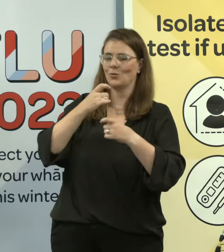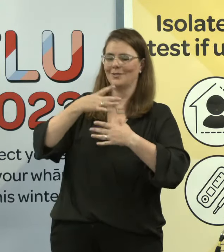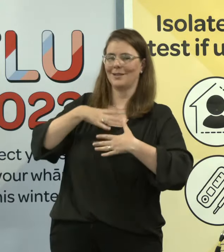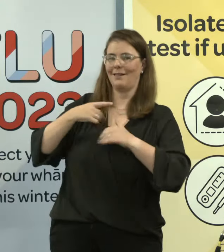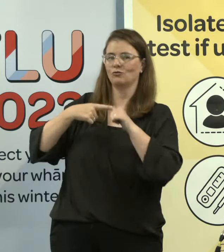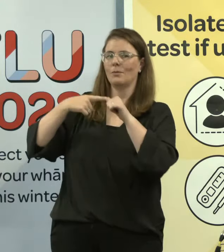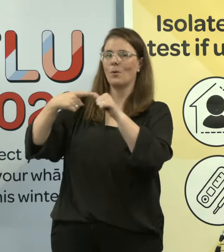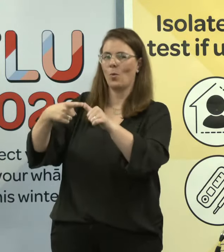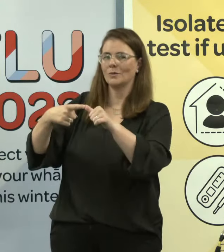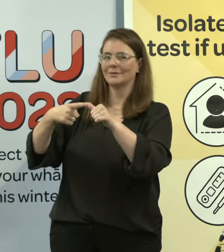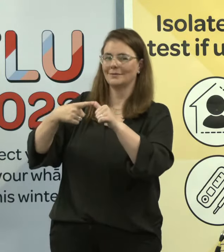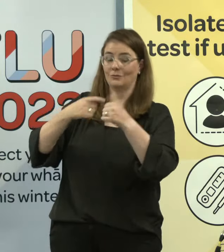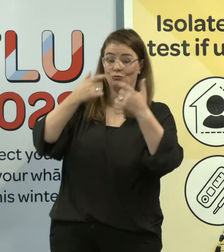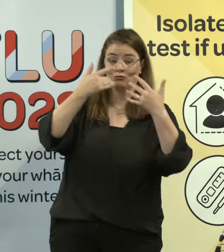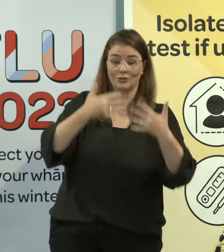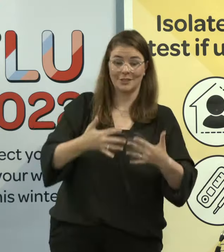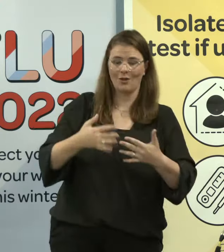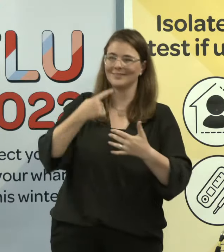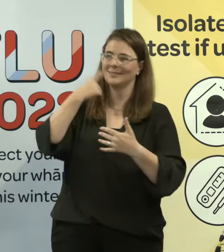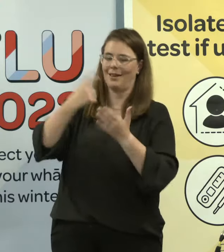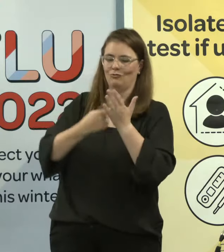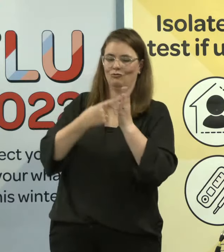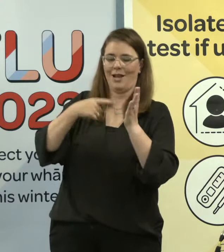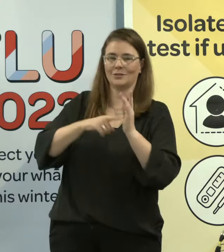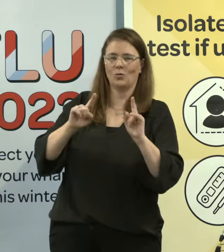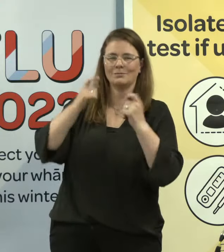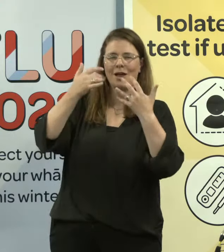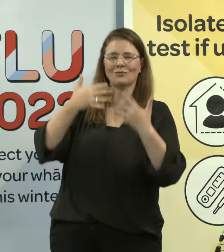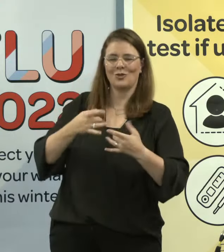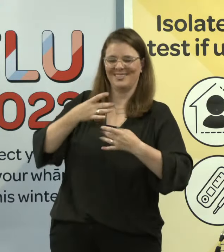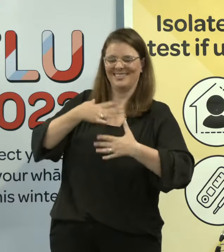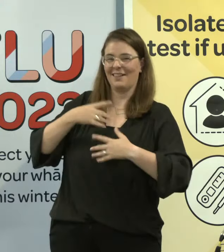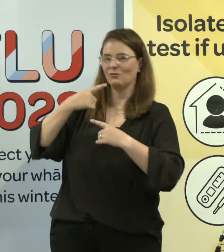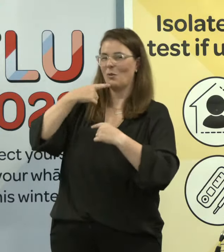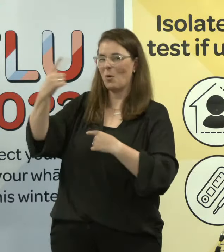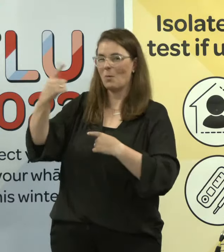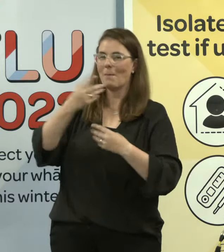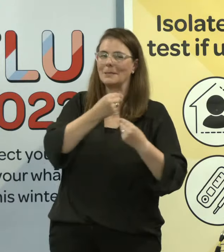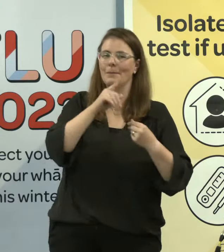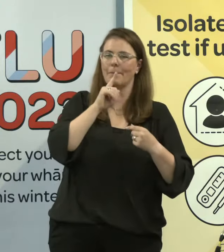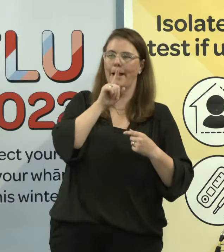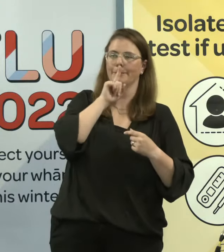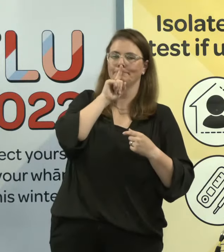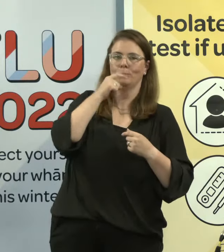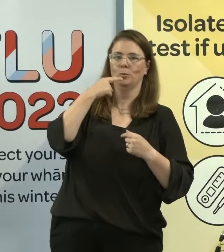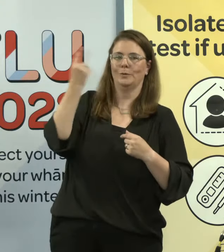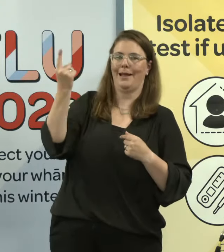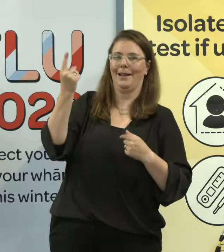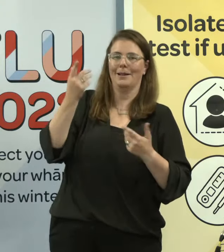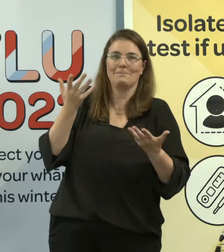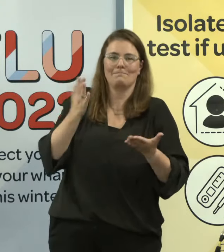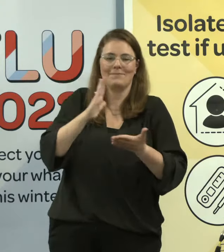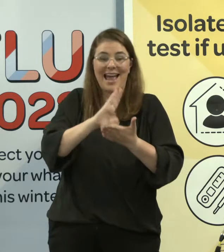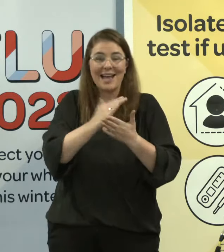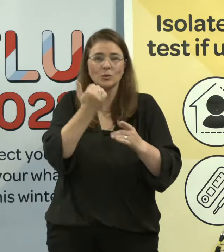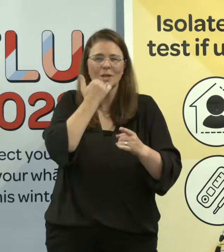eke nga nama. Engari kia